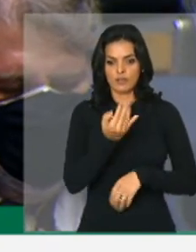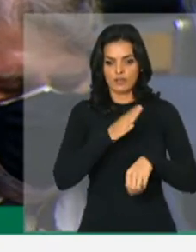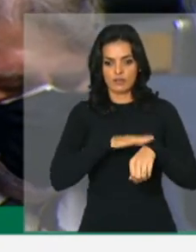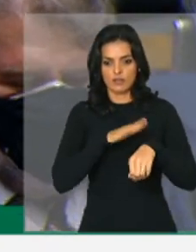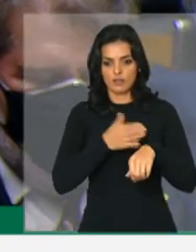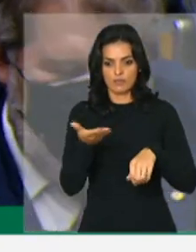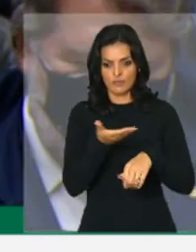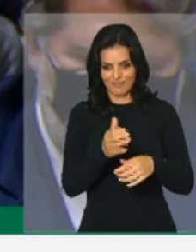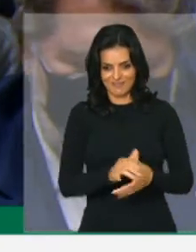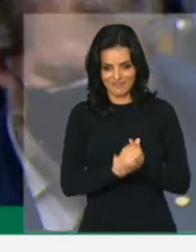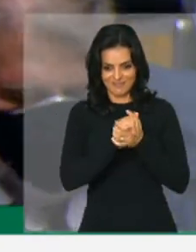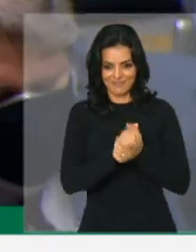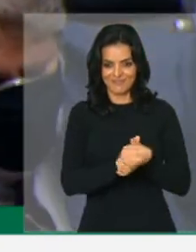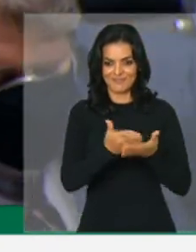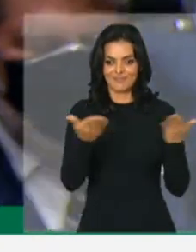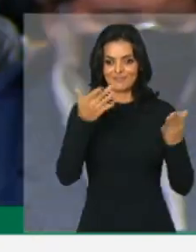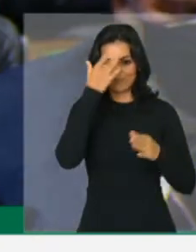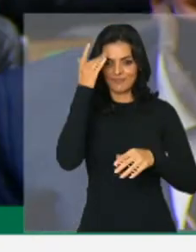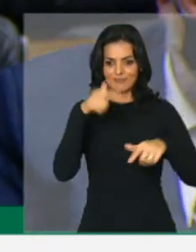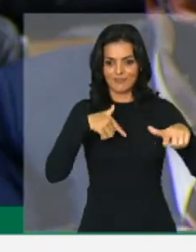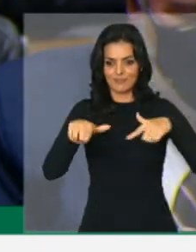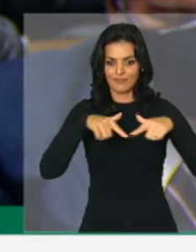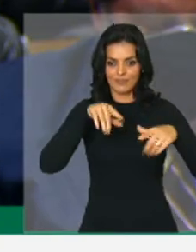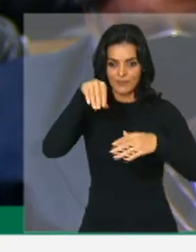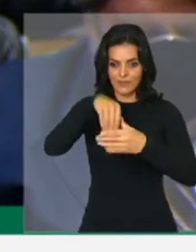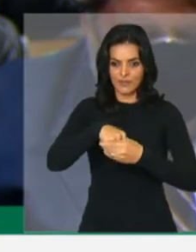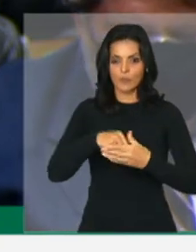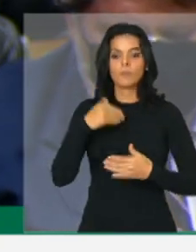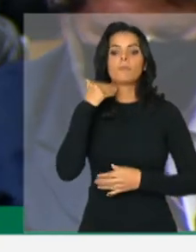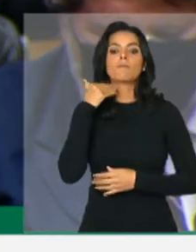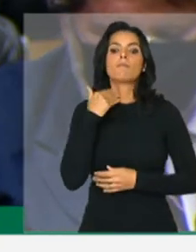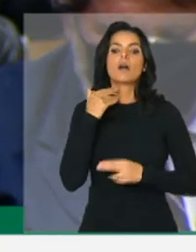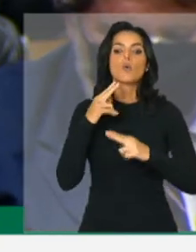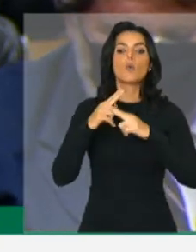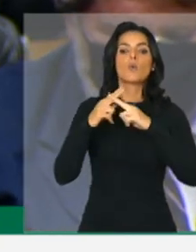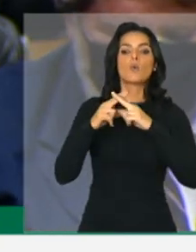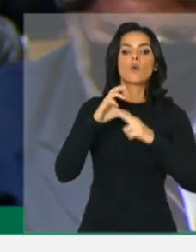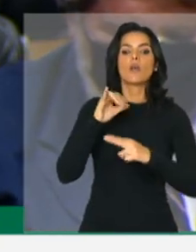PRIVATIZAÇÃO, ESPECIALMENTE NA ÁREA DE SEGUROS, QUE É UM SETOR EXTREMAMENTE RENTÁVEL OS TRABALHADORES QUEREM TER